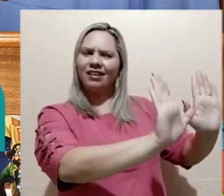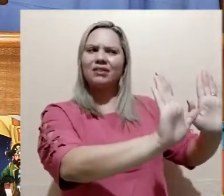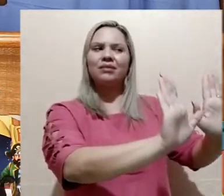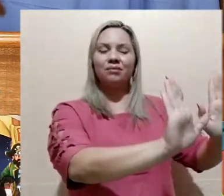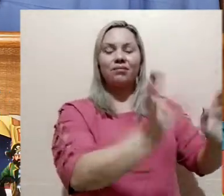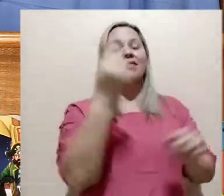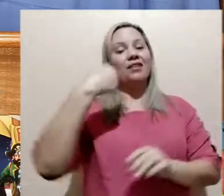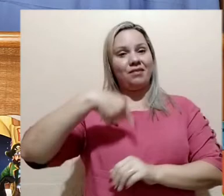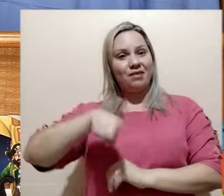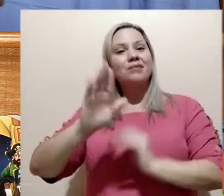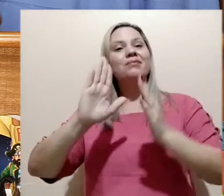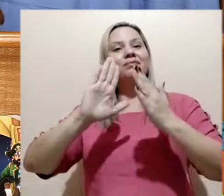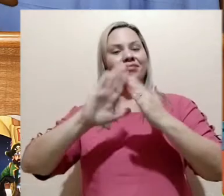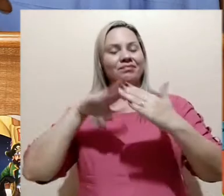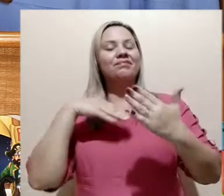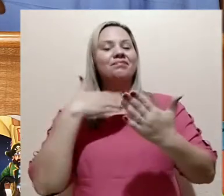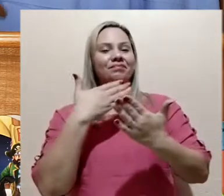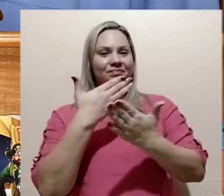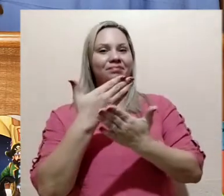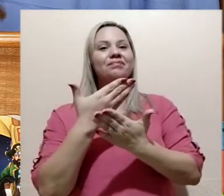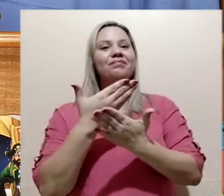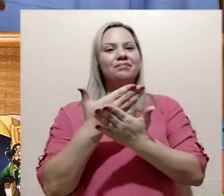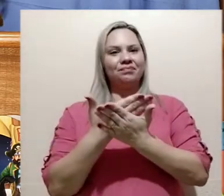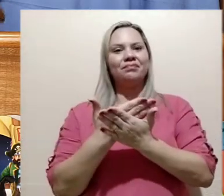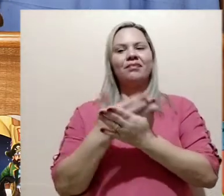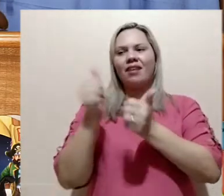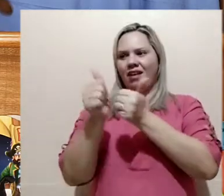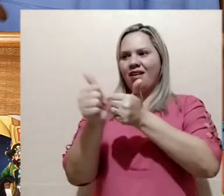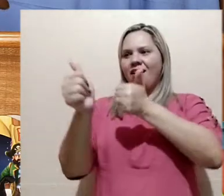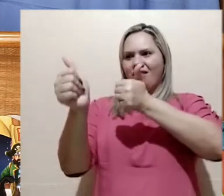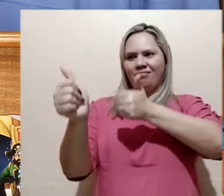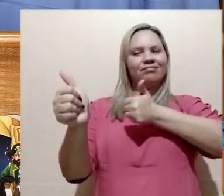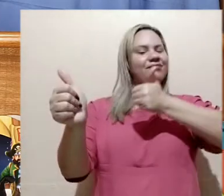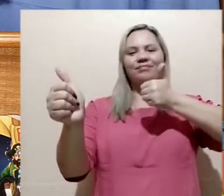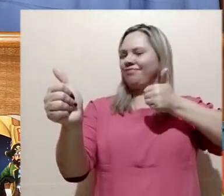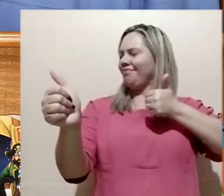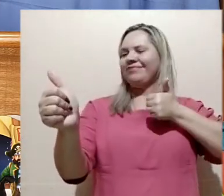Eu vou prɑ escolɑ e você nα̃o vem.